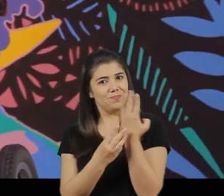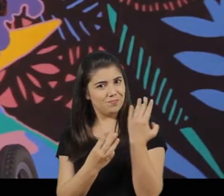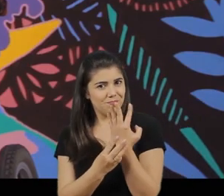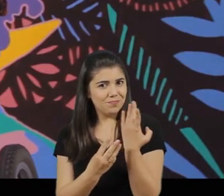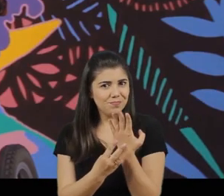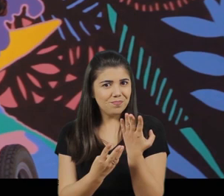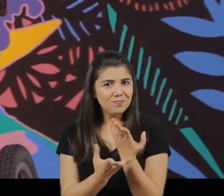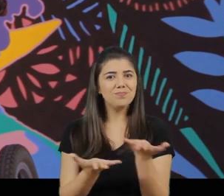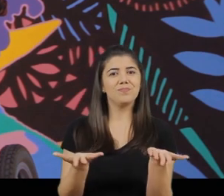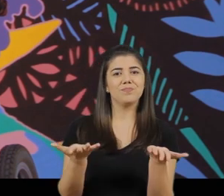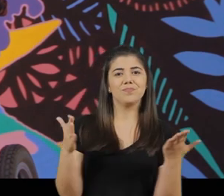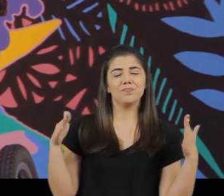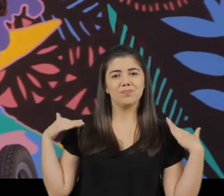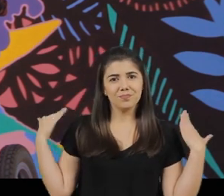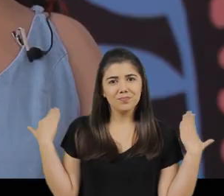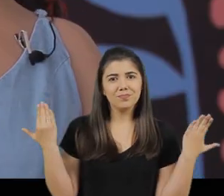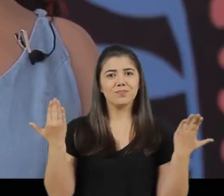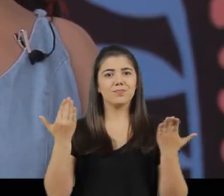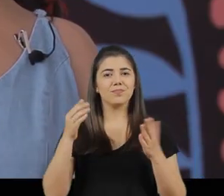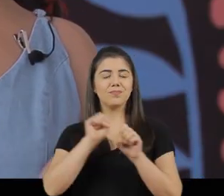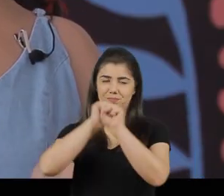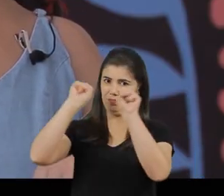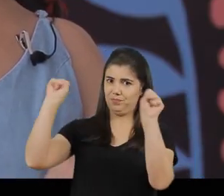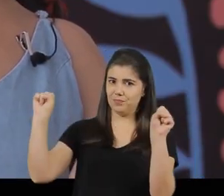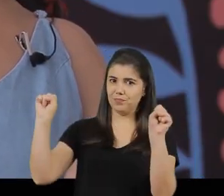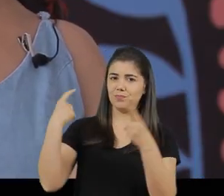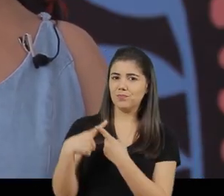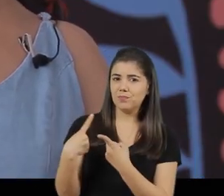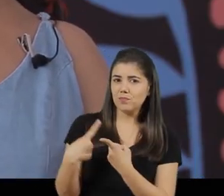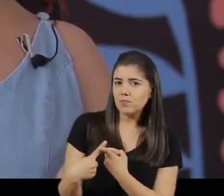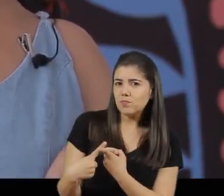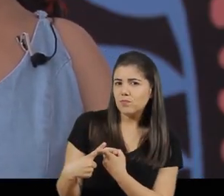gosto quando o campo está cheio. Então eu saio mais de manhã, tomar um ar fresco